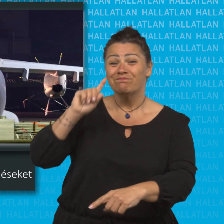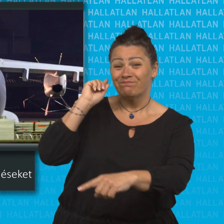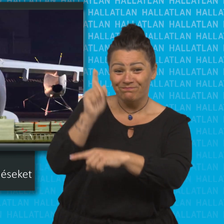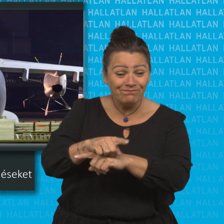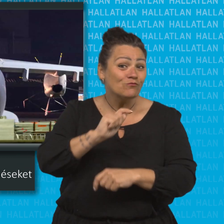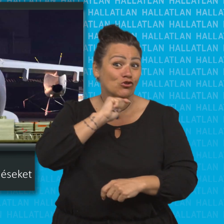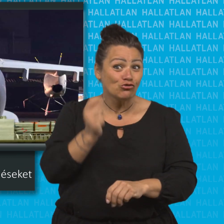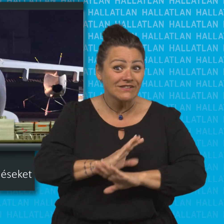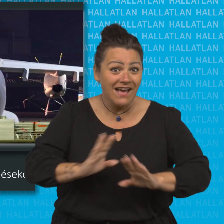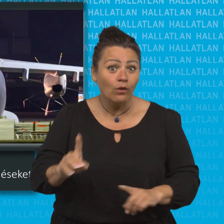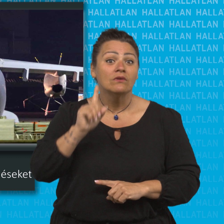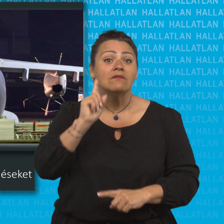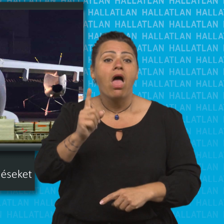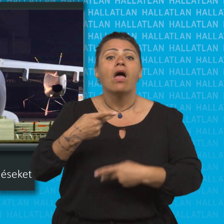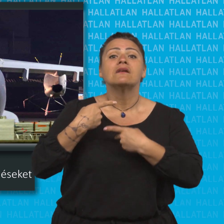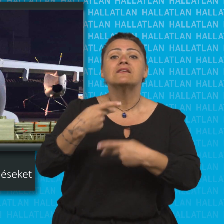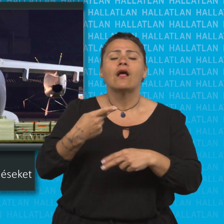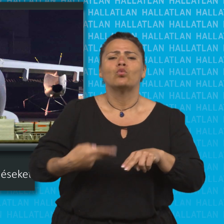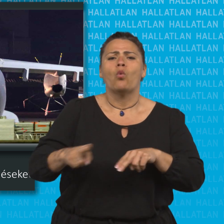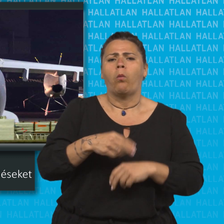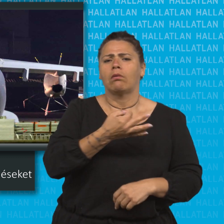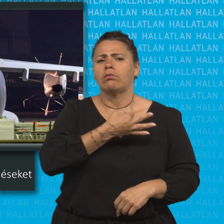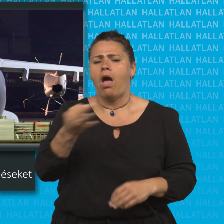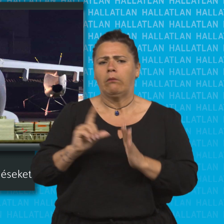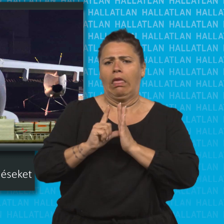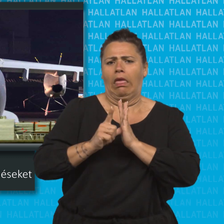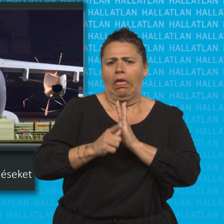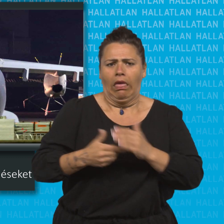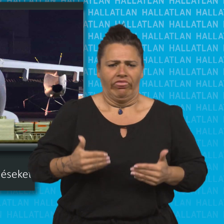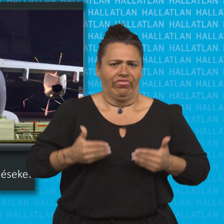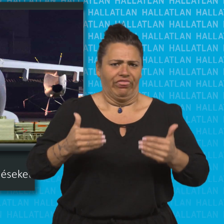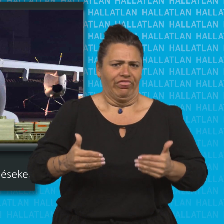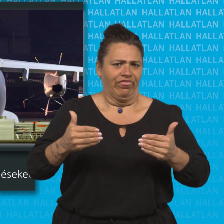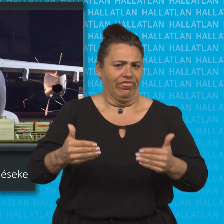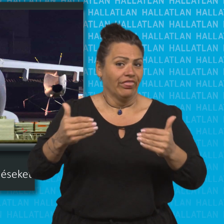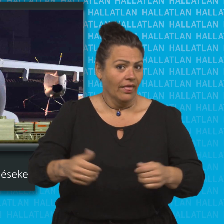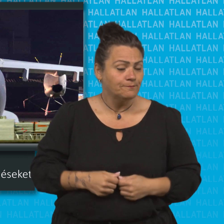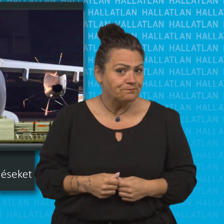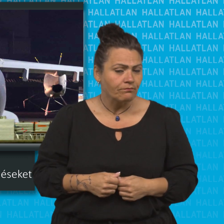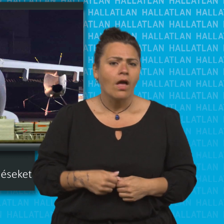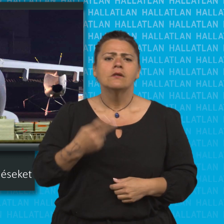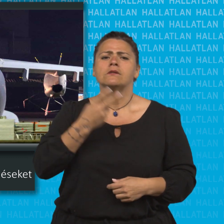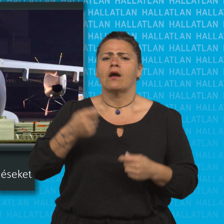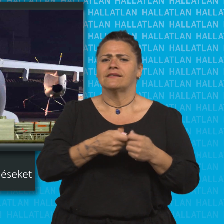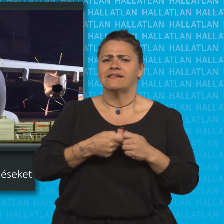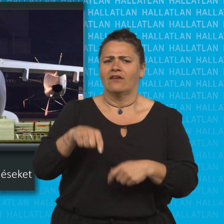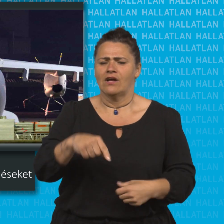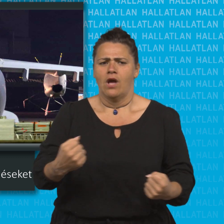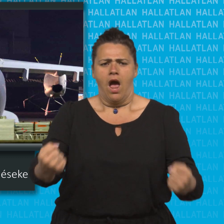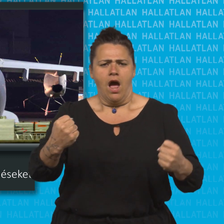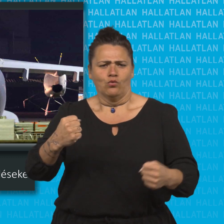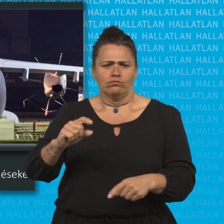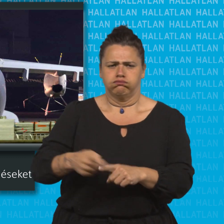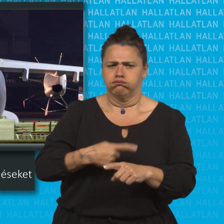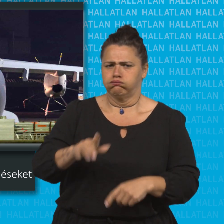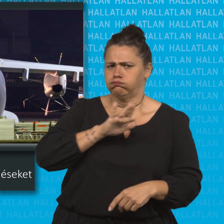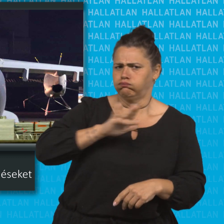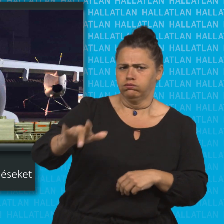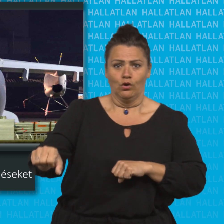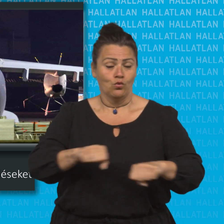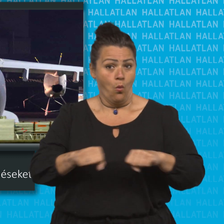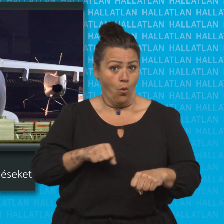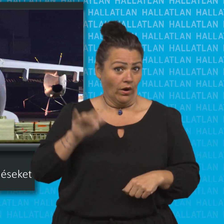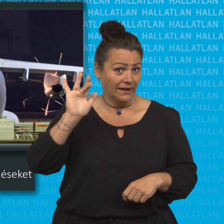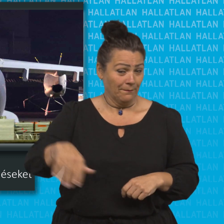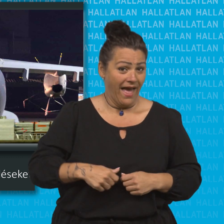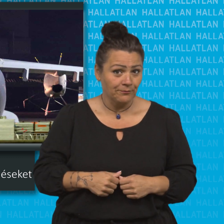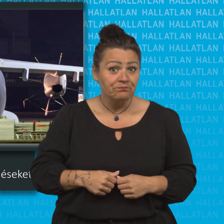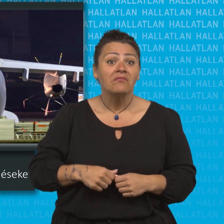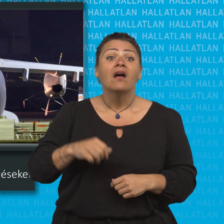A török szállítmány ráadásul napokat késett, amiért a szakszervezetek erősen bírálták a kormányt.